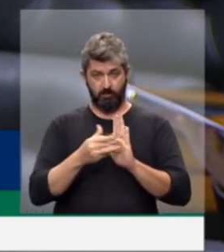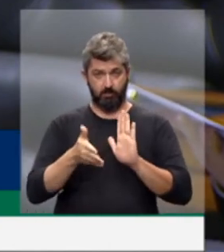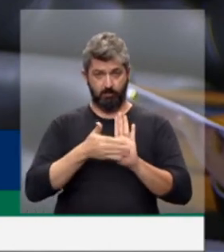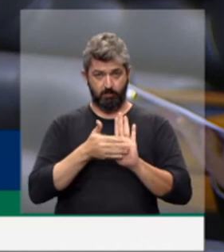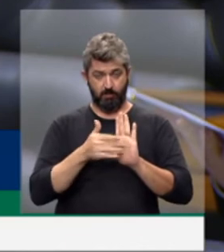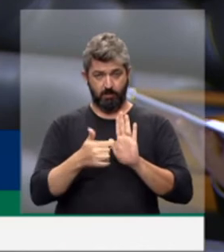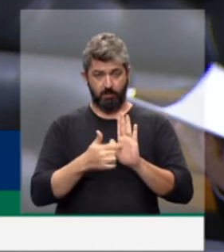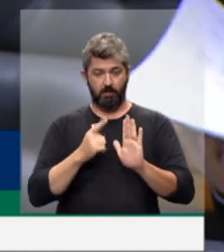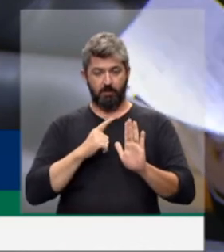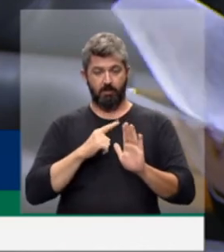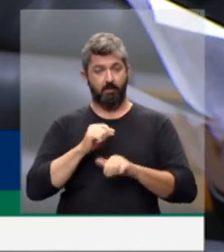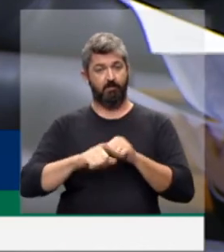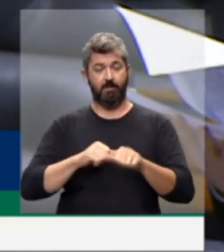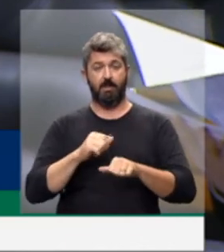É UMA EMPRESA, ASSESSORIA NO